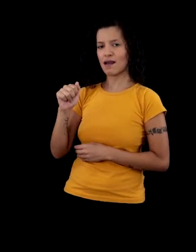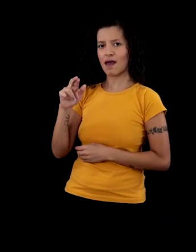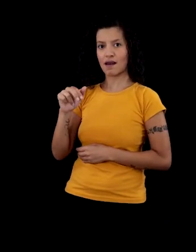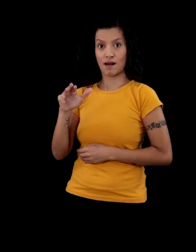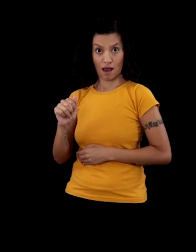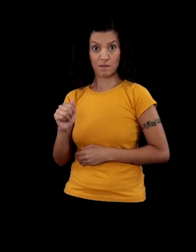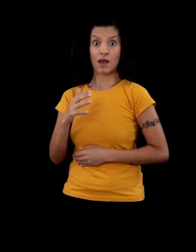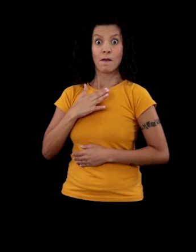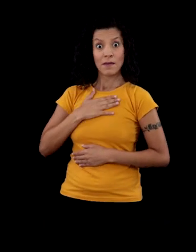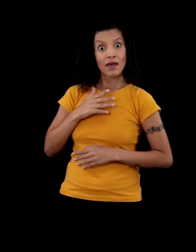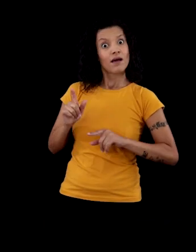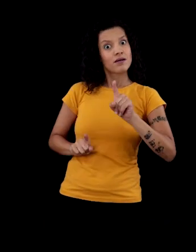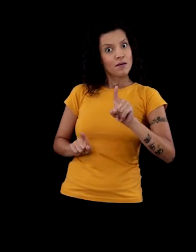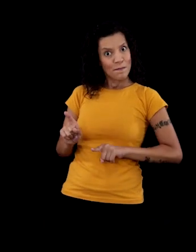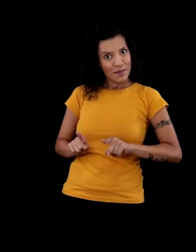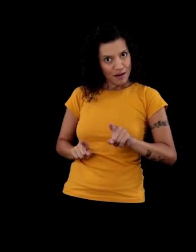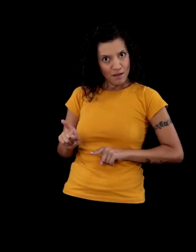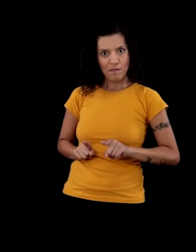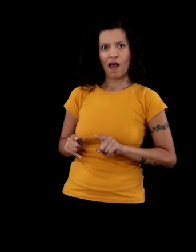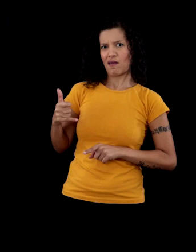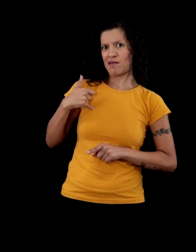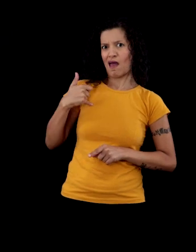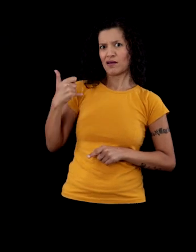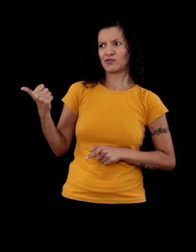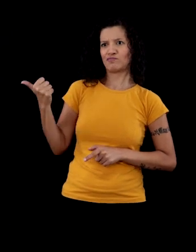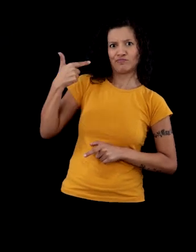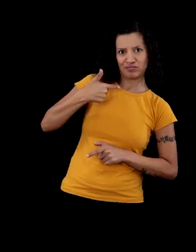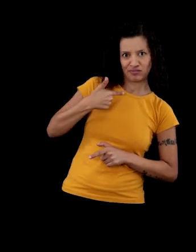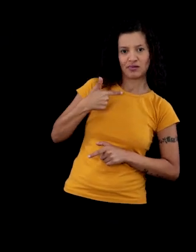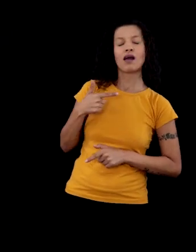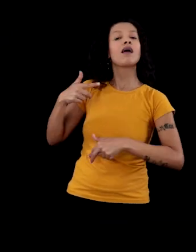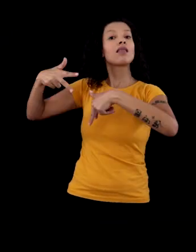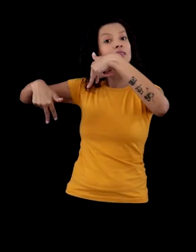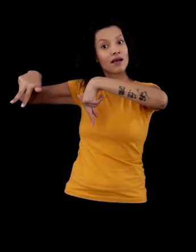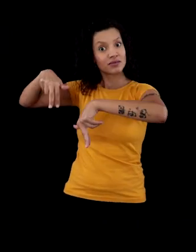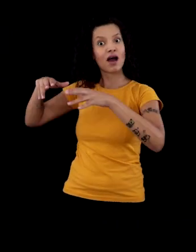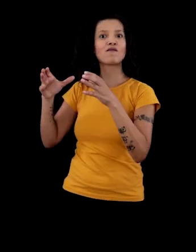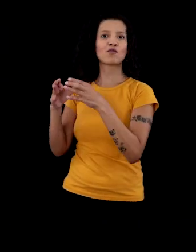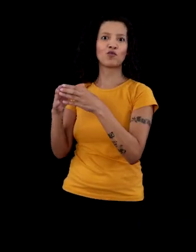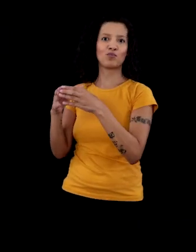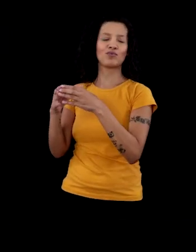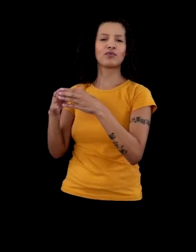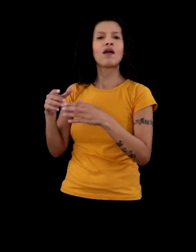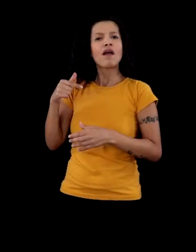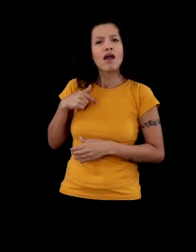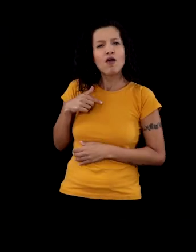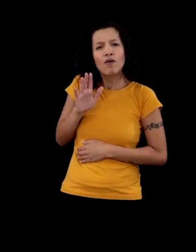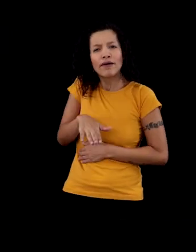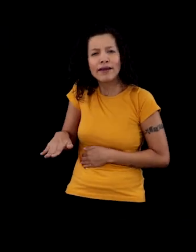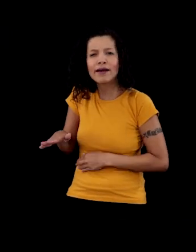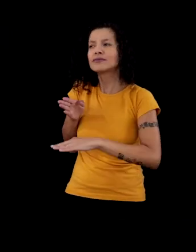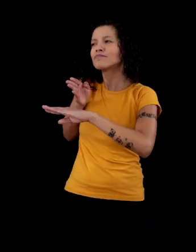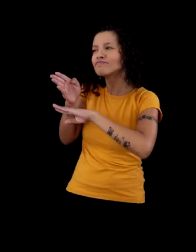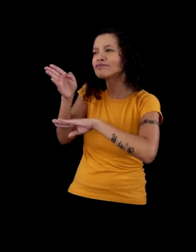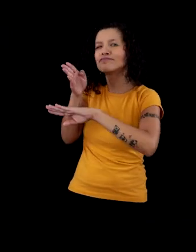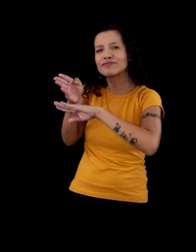e minhas primas mais velhas, todas dançavam nesse grupo. Então, eu pirralha, em Igarapé-Miri, ia sempre,